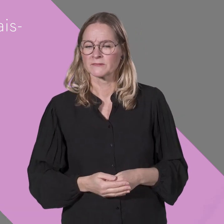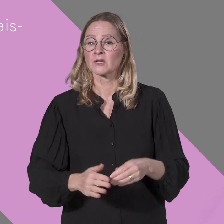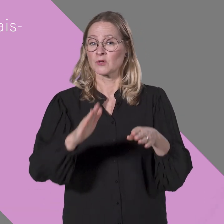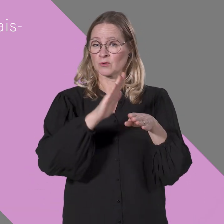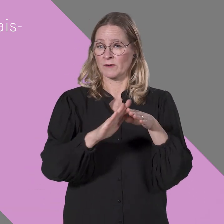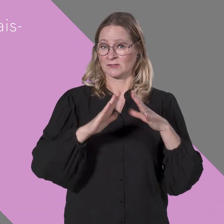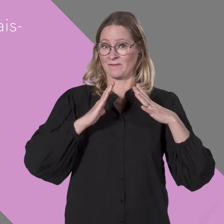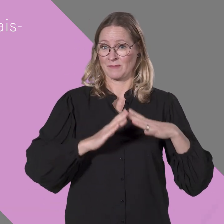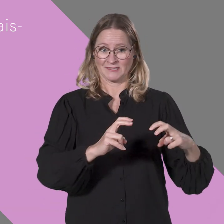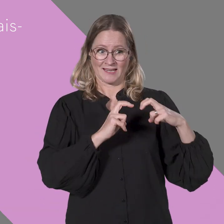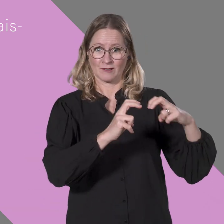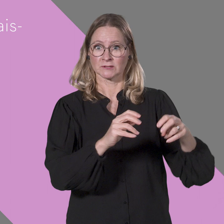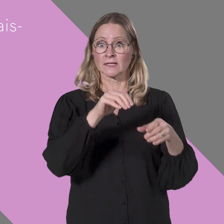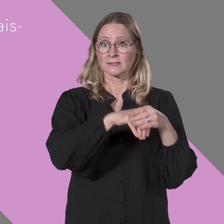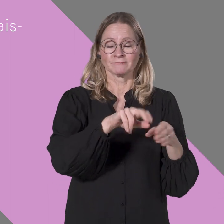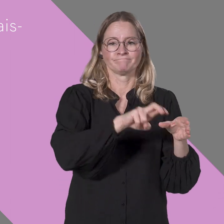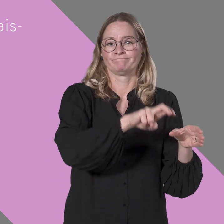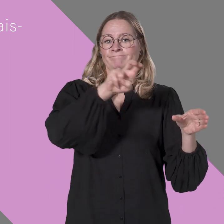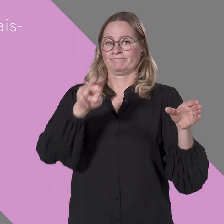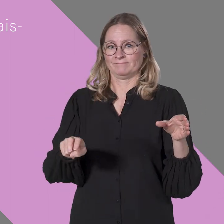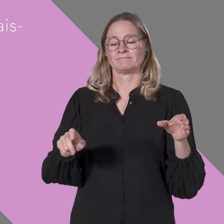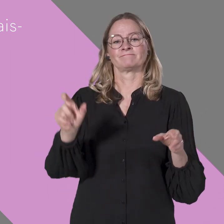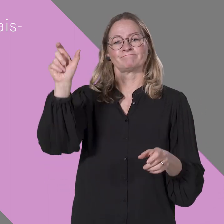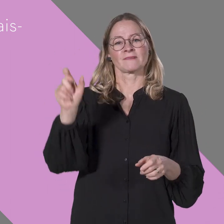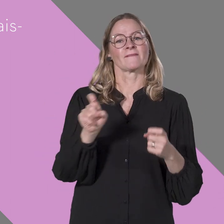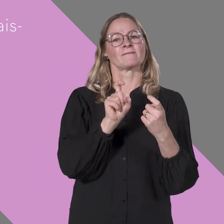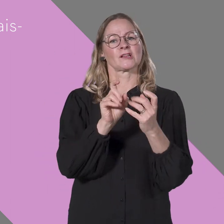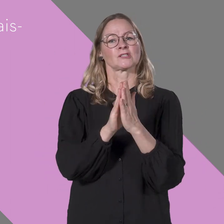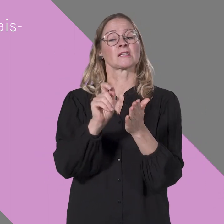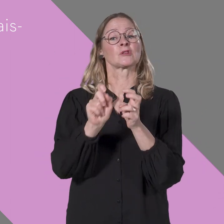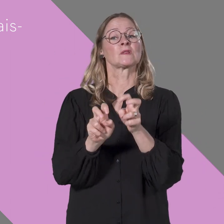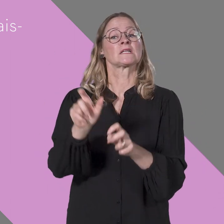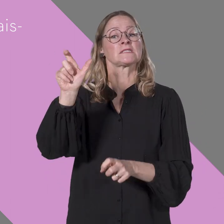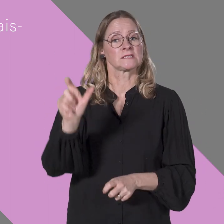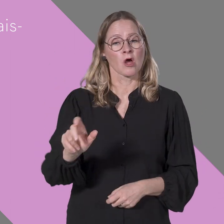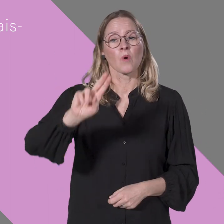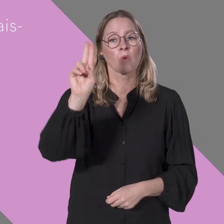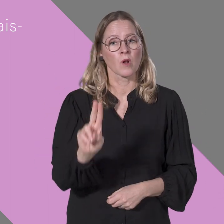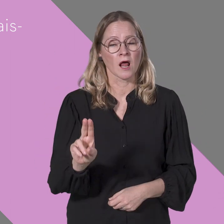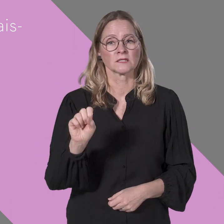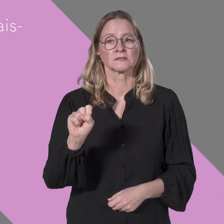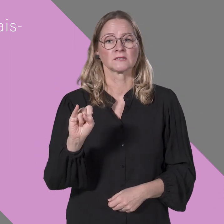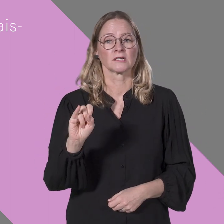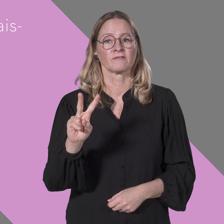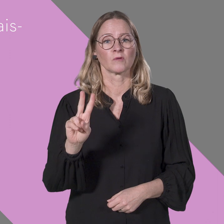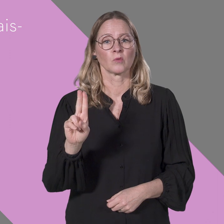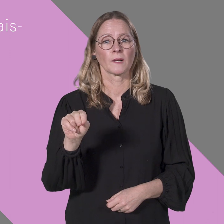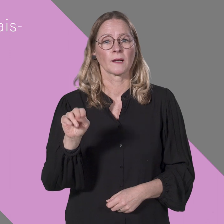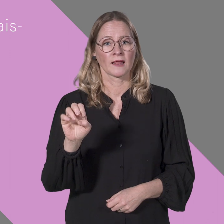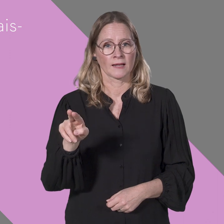Jyväskylän vammaisneuvostosta eroava jäsen, väitöskirjatutkija Ulla Sivunen, -